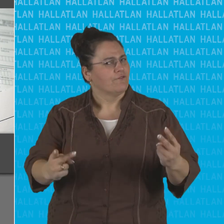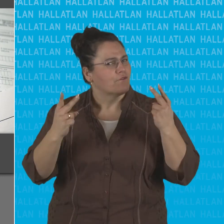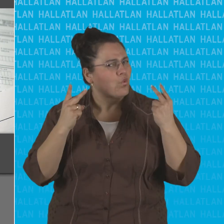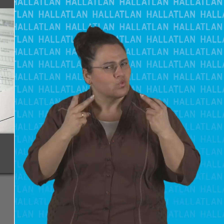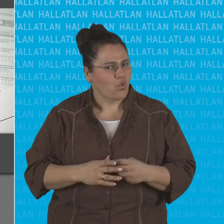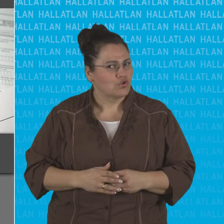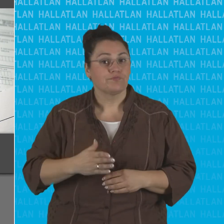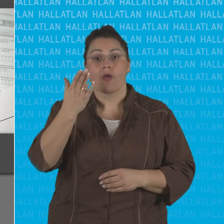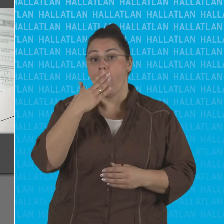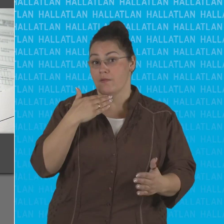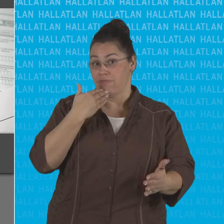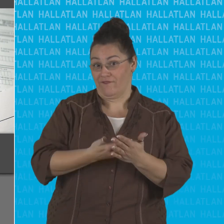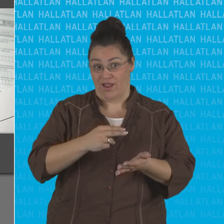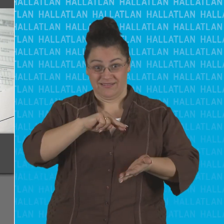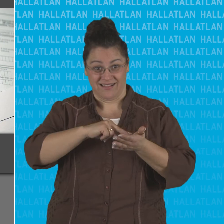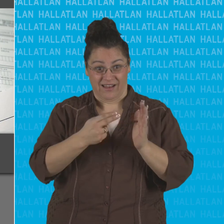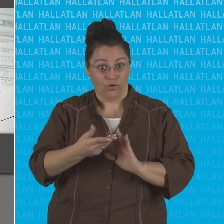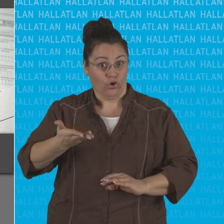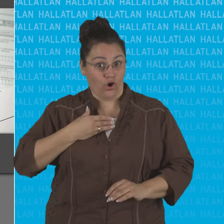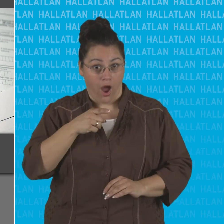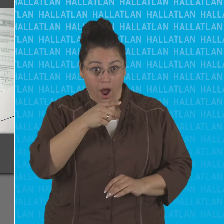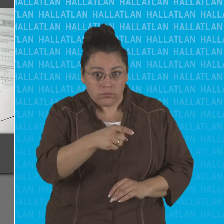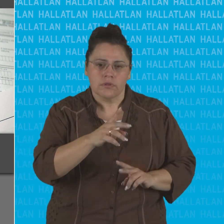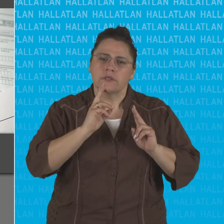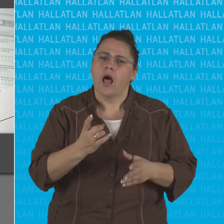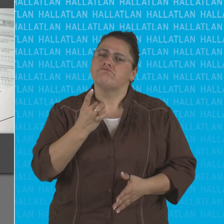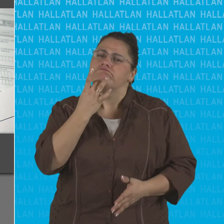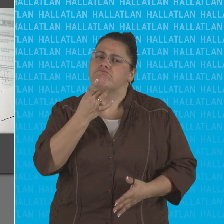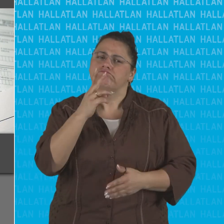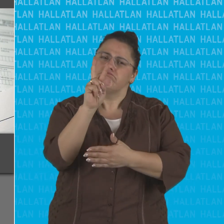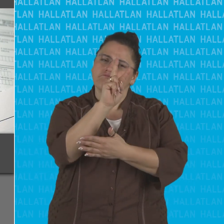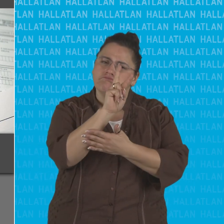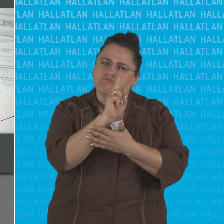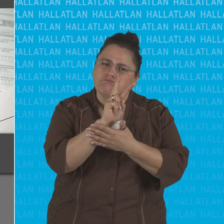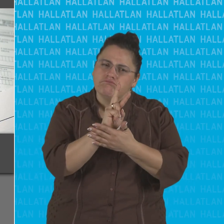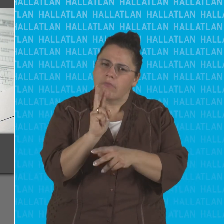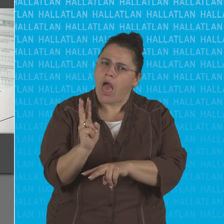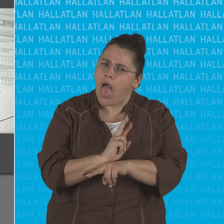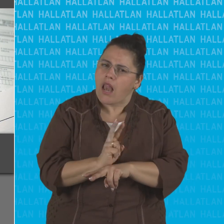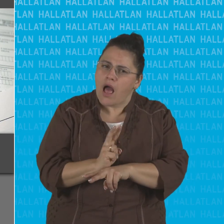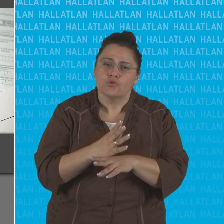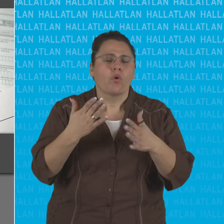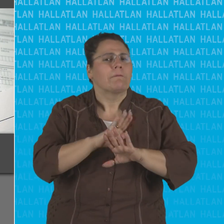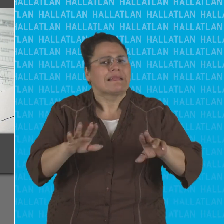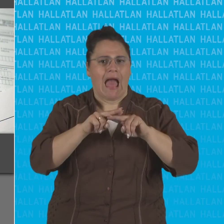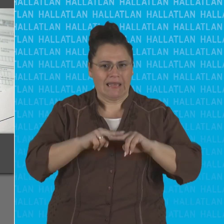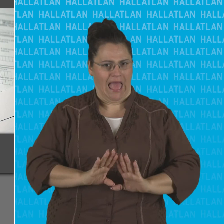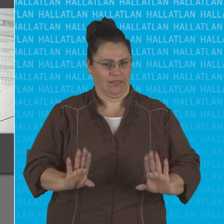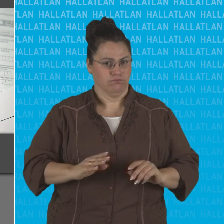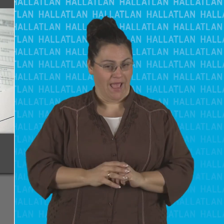Fontos, hogy mindenki nézze meg a tervezetet,